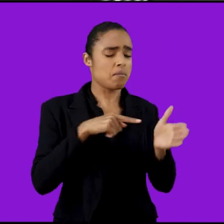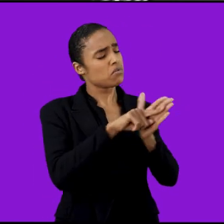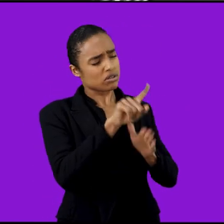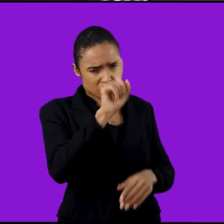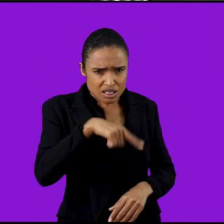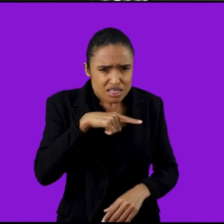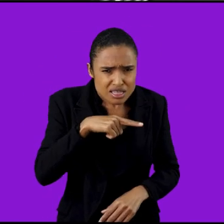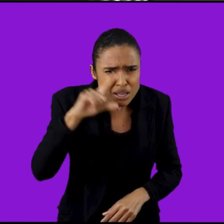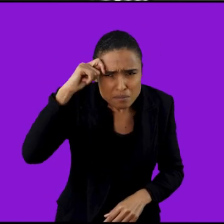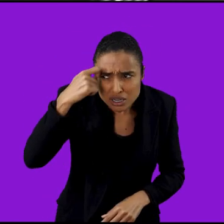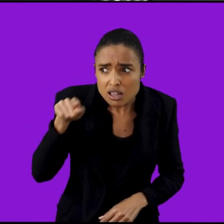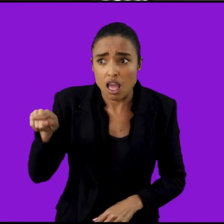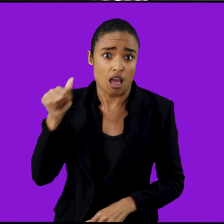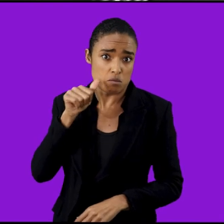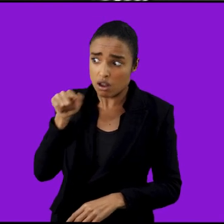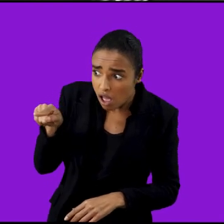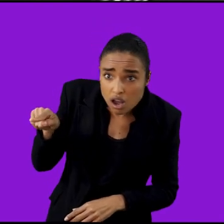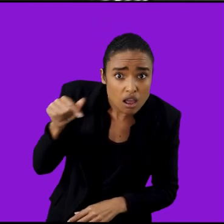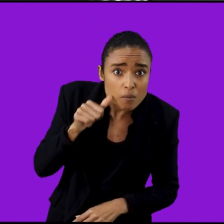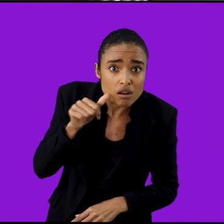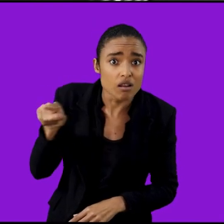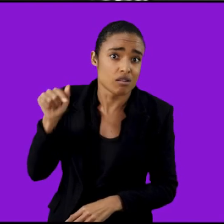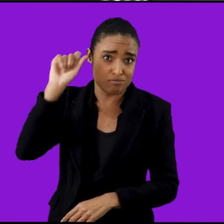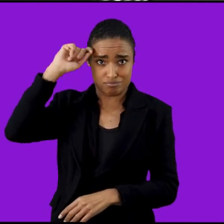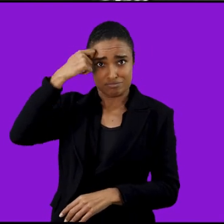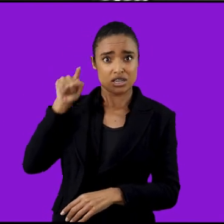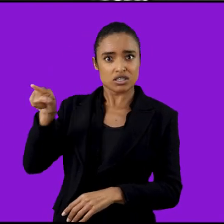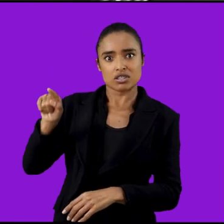ela, mas assim”. E aí tudo que é questão racial ela tem que resolver como a super-heroína